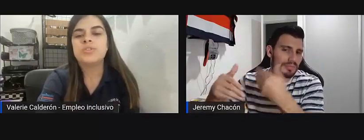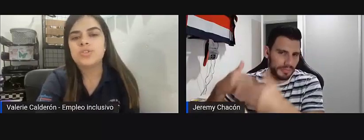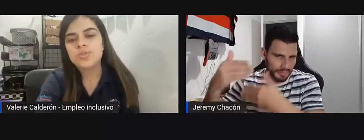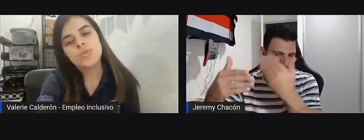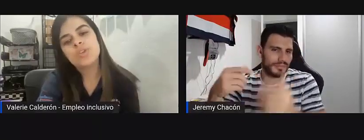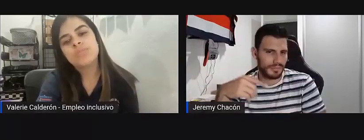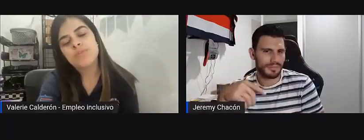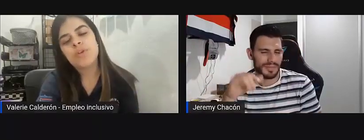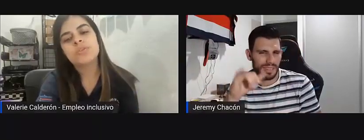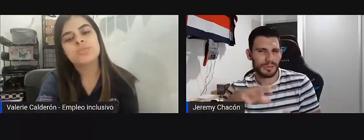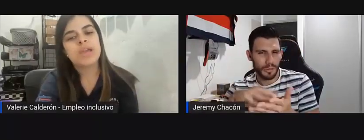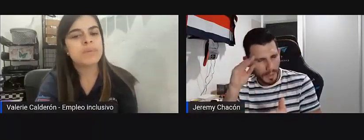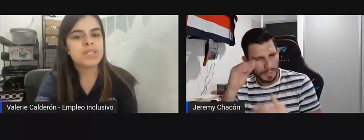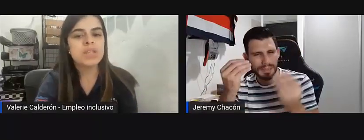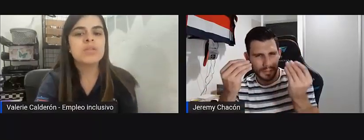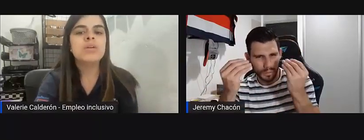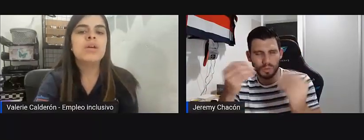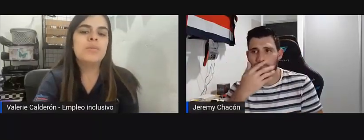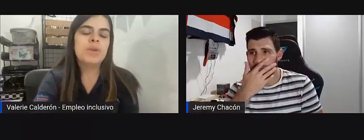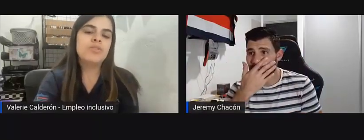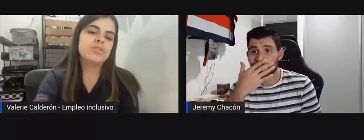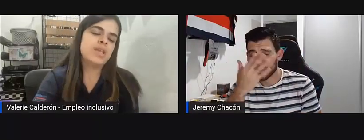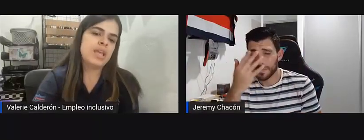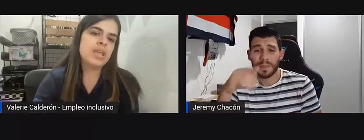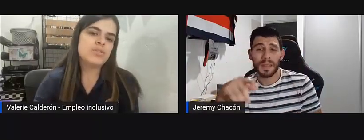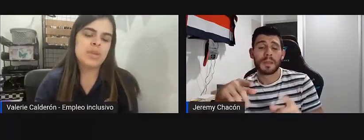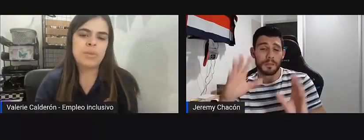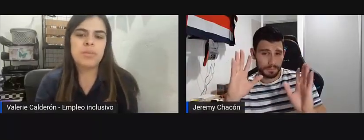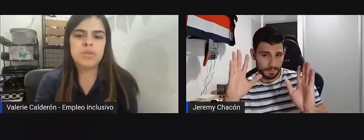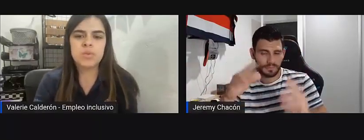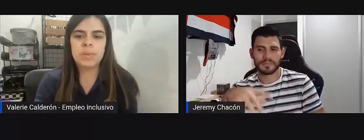si los estudios y me formo si me capacito verdad Entonces ahí eso también me ayuda